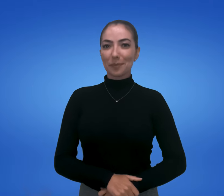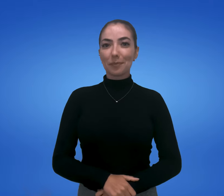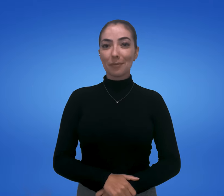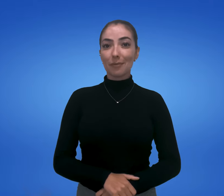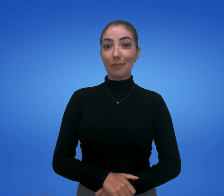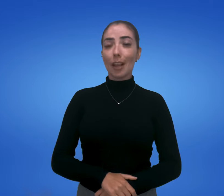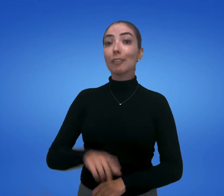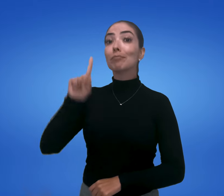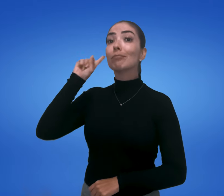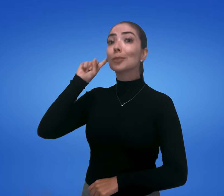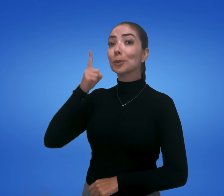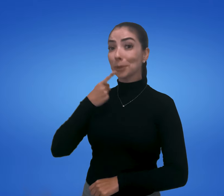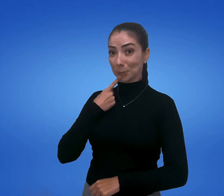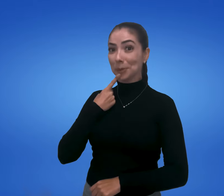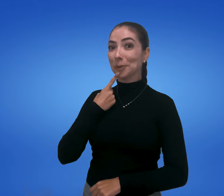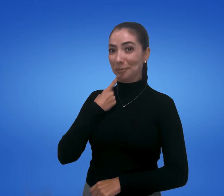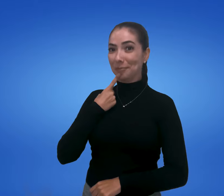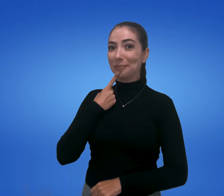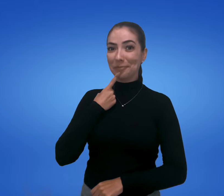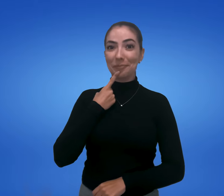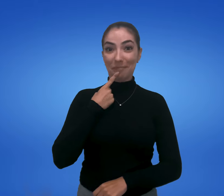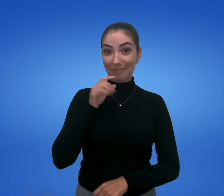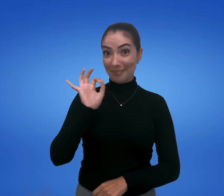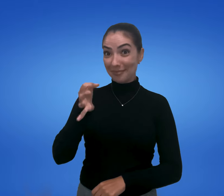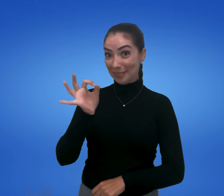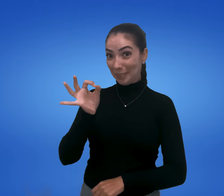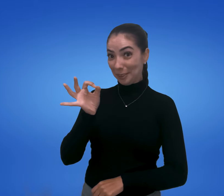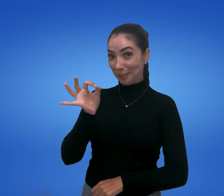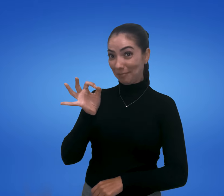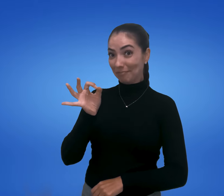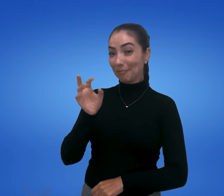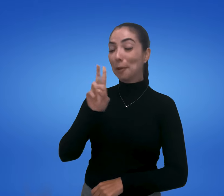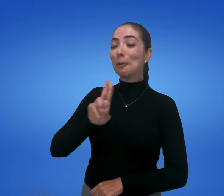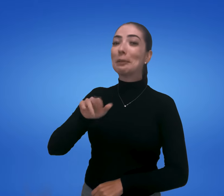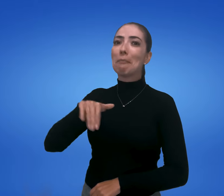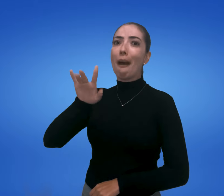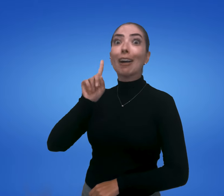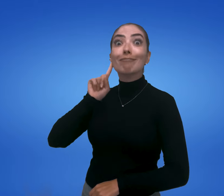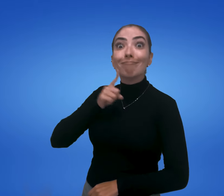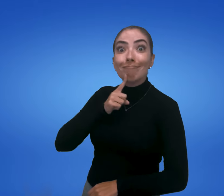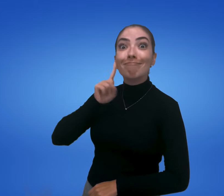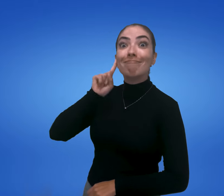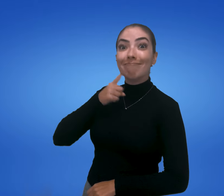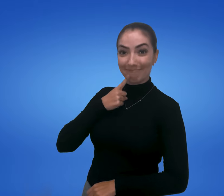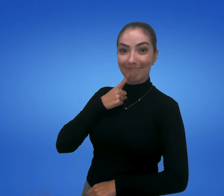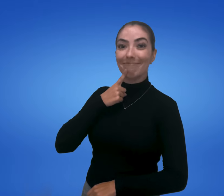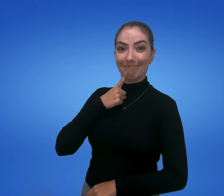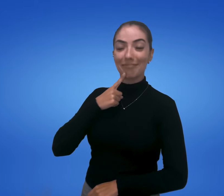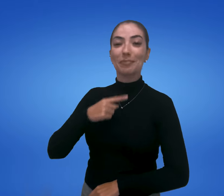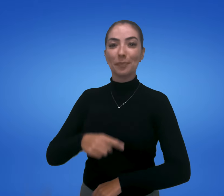"surdo" certa as utilizamos bastante sinal surdo